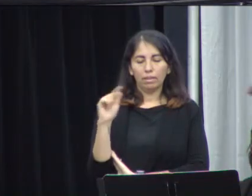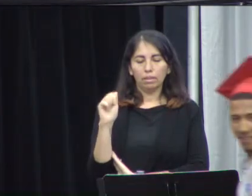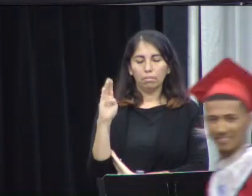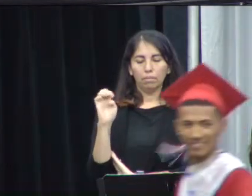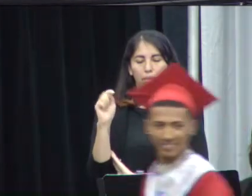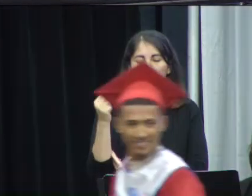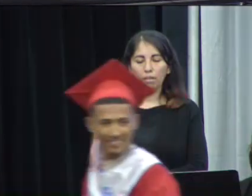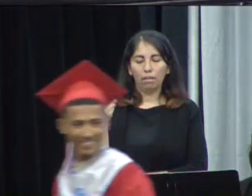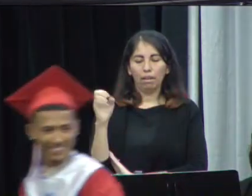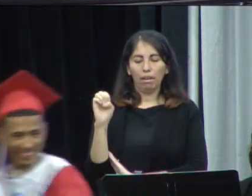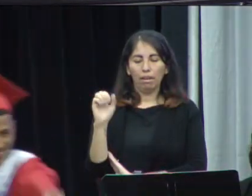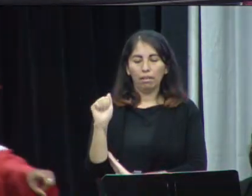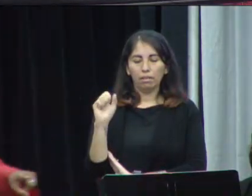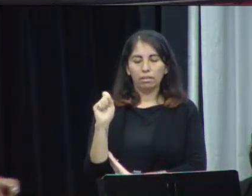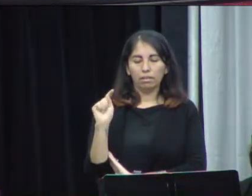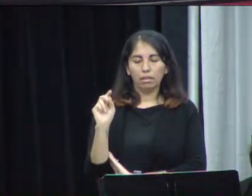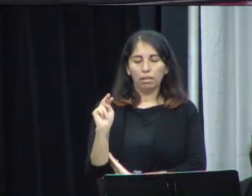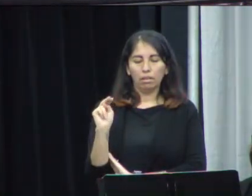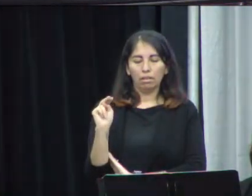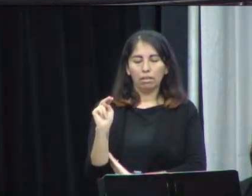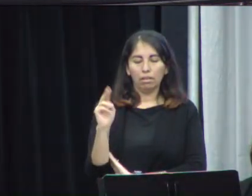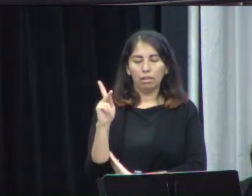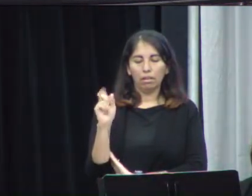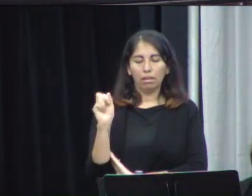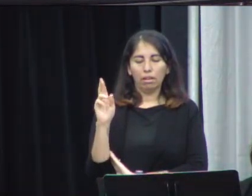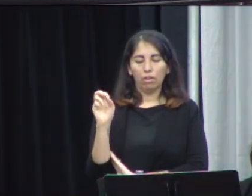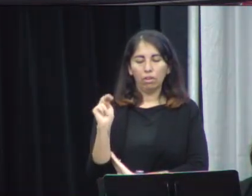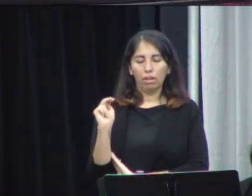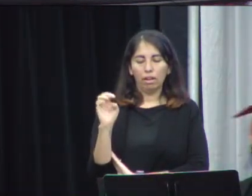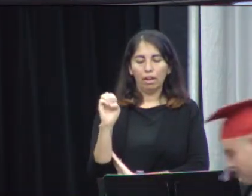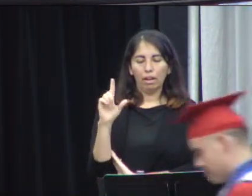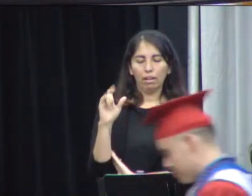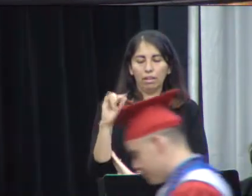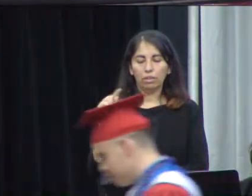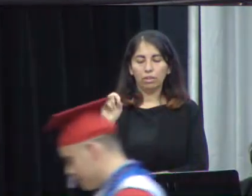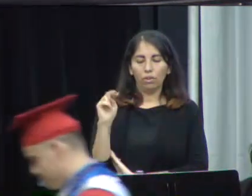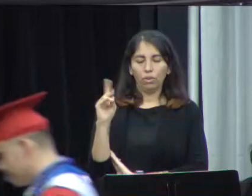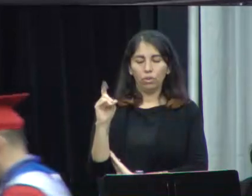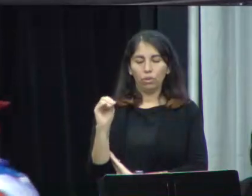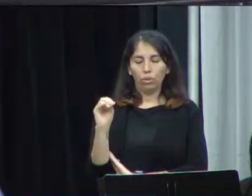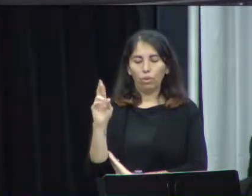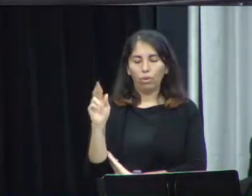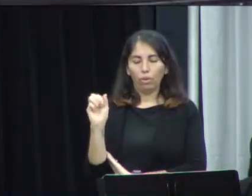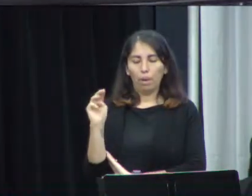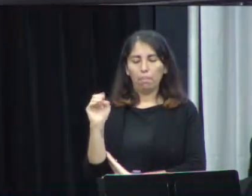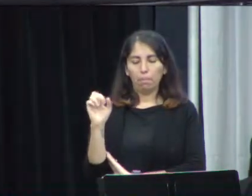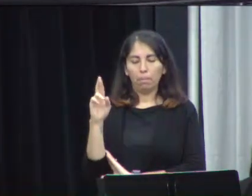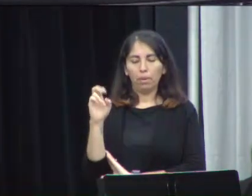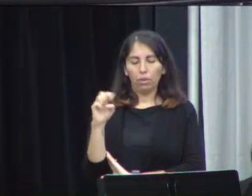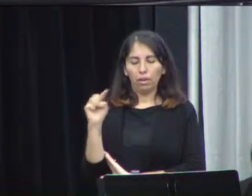(audience applauds) Karen Elisando Ramirez. (audience applauds)